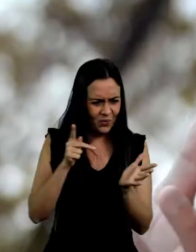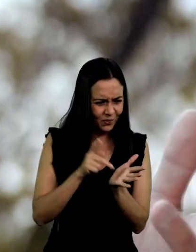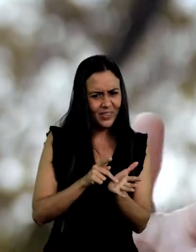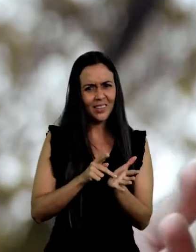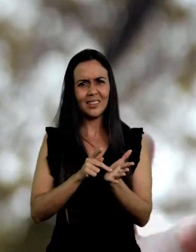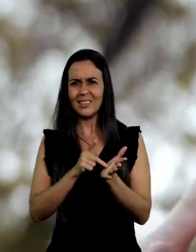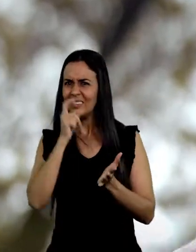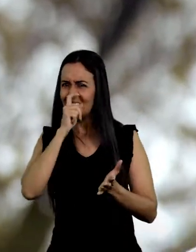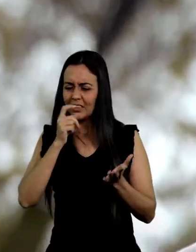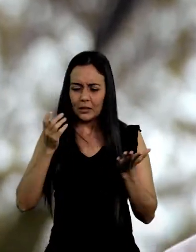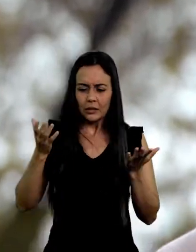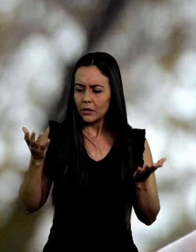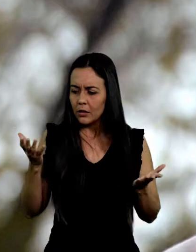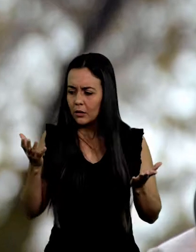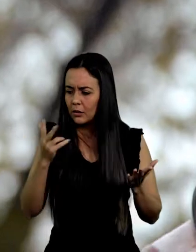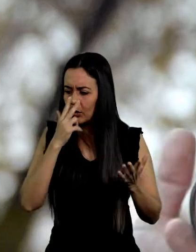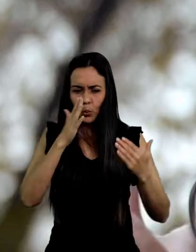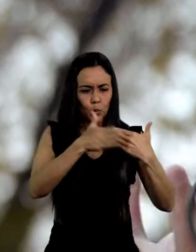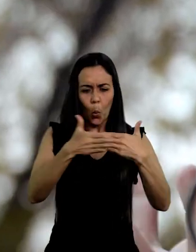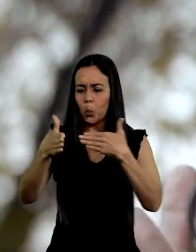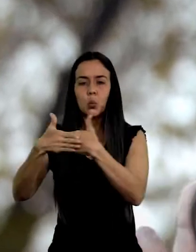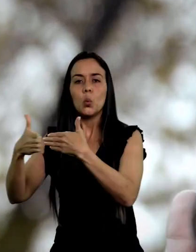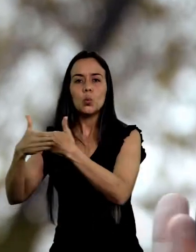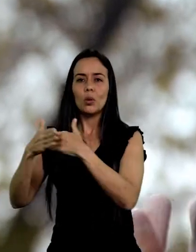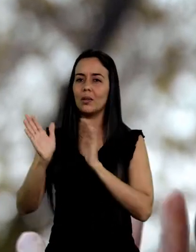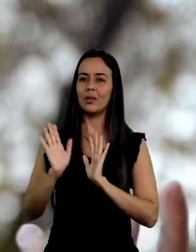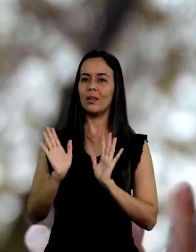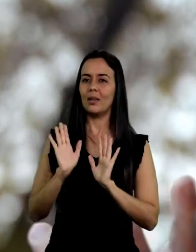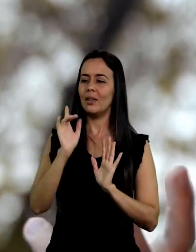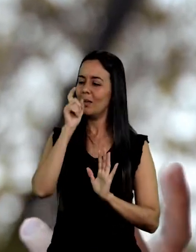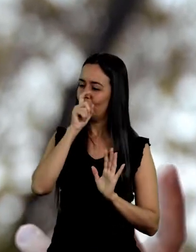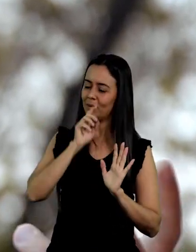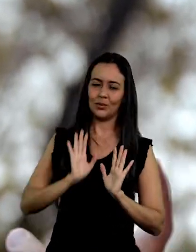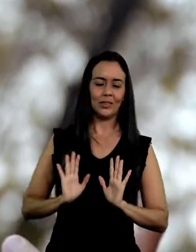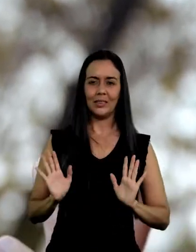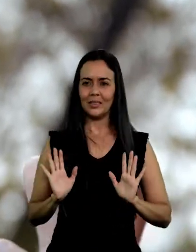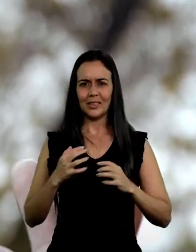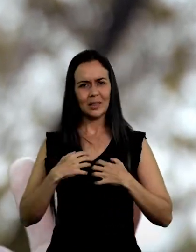Mas eu saio, aqui tá tudo fechado, parece que é um sonho. Então, eu acho que